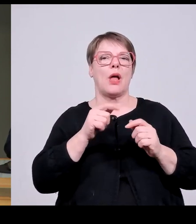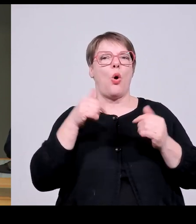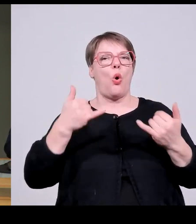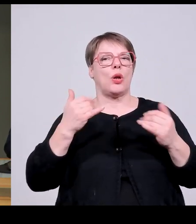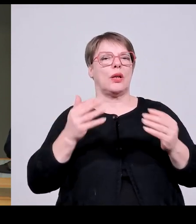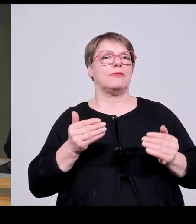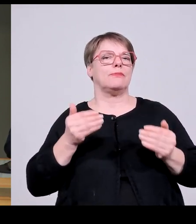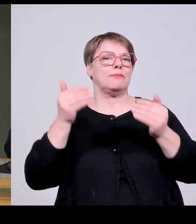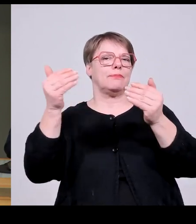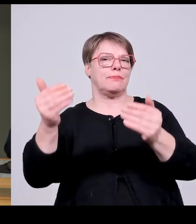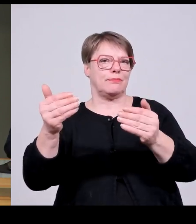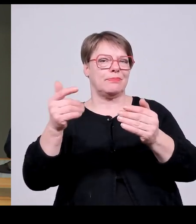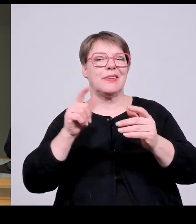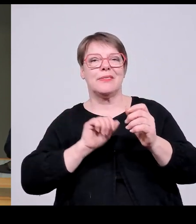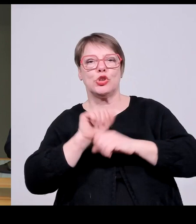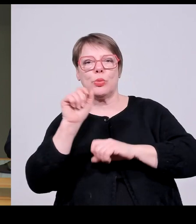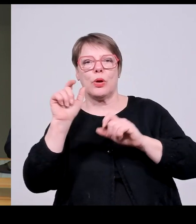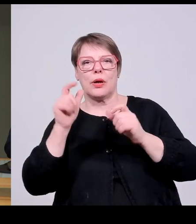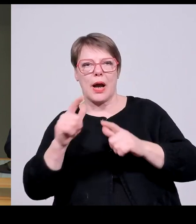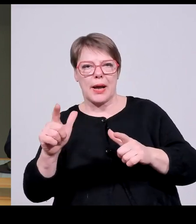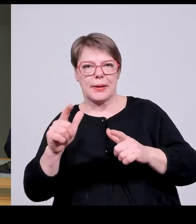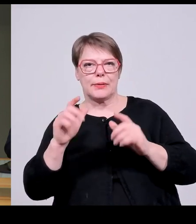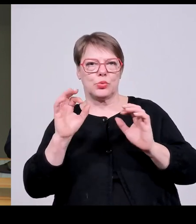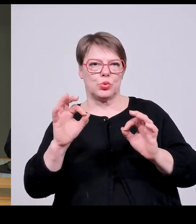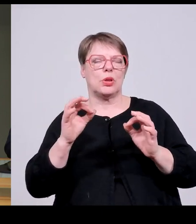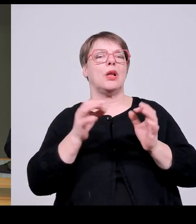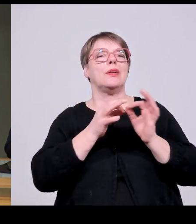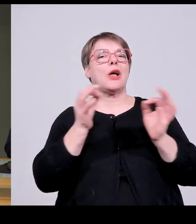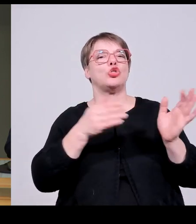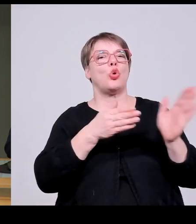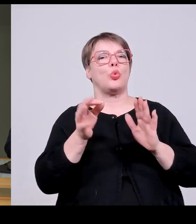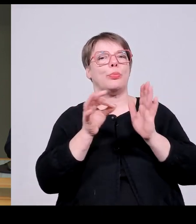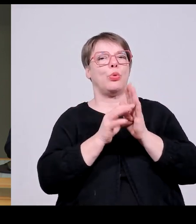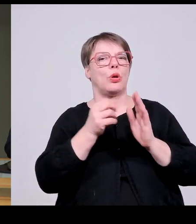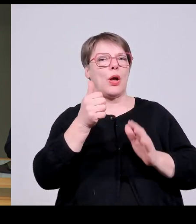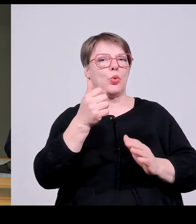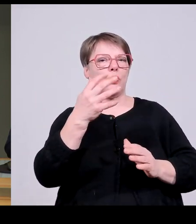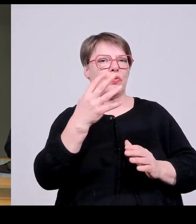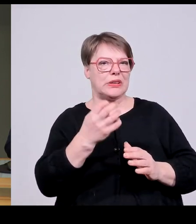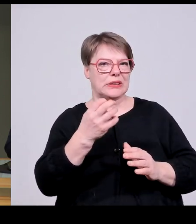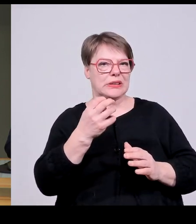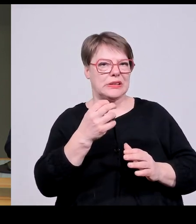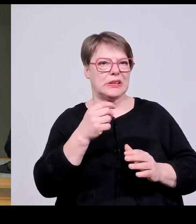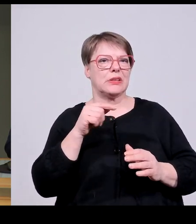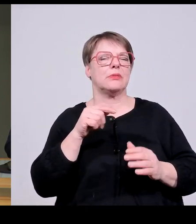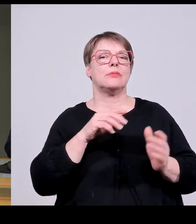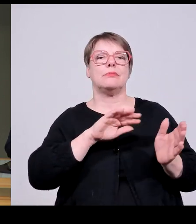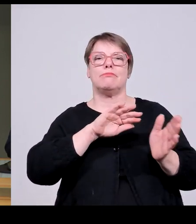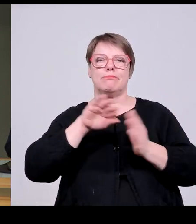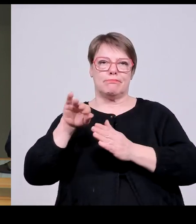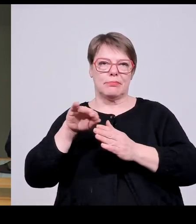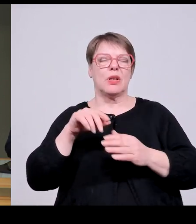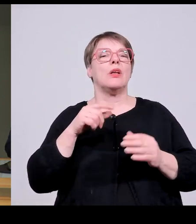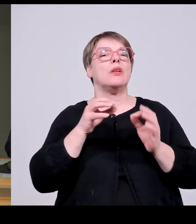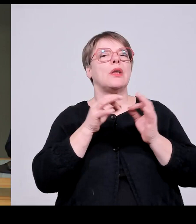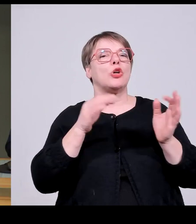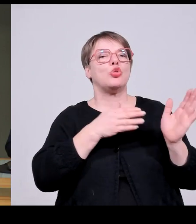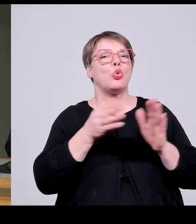Tagesordnungspunkt 47 ist Priorität der Fraktion der FDP unter der Nummer vier Punkt vier Ich rufe auf Tagesordnungspunkt 48.